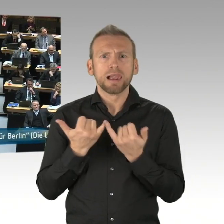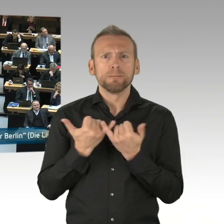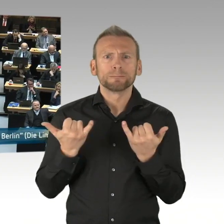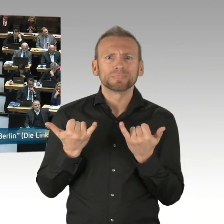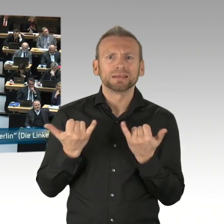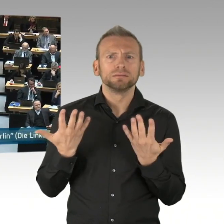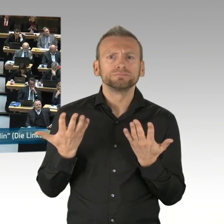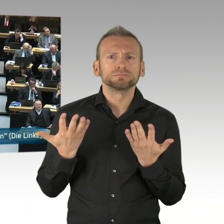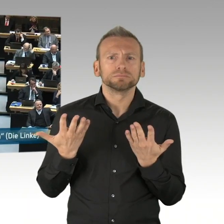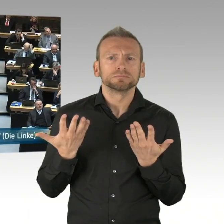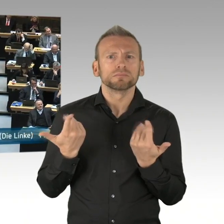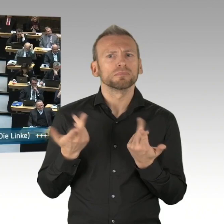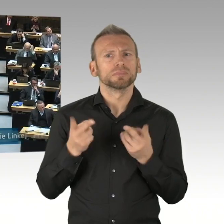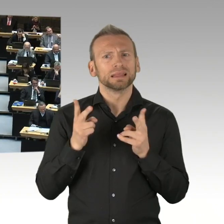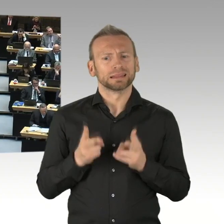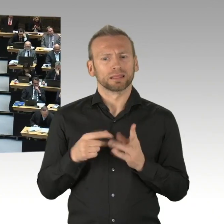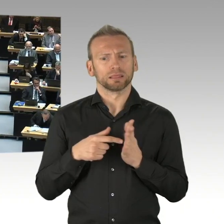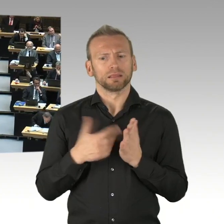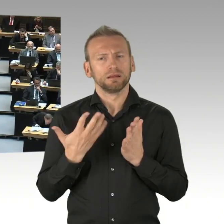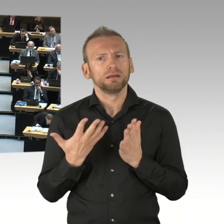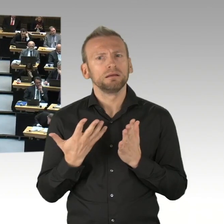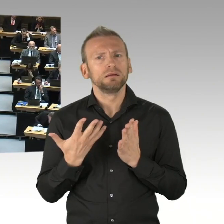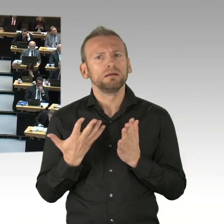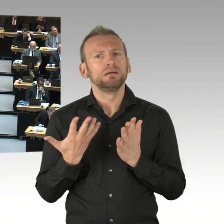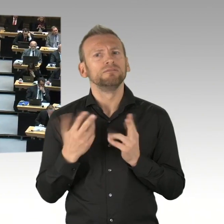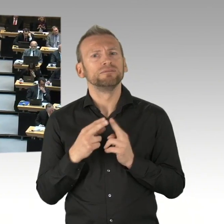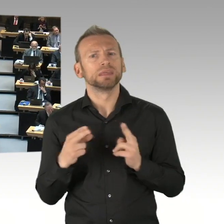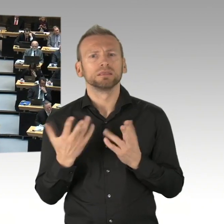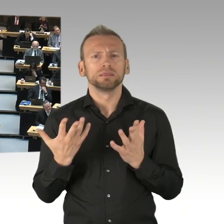den brechen Sie an dieser Stelle sehr deutlich, sehr wissentlich.